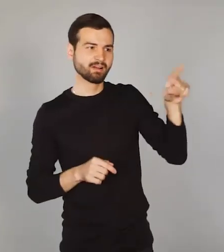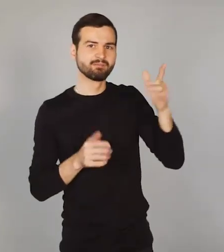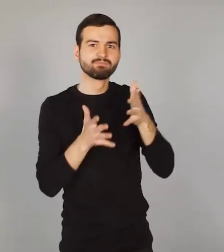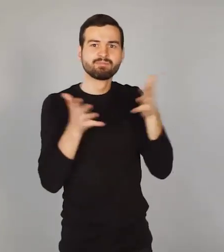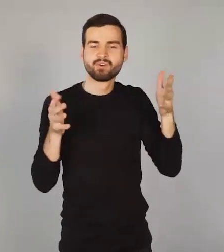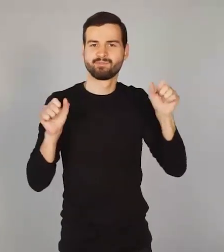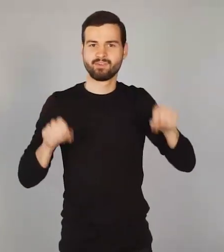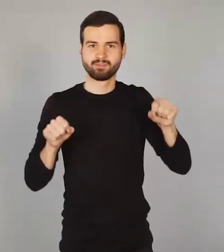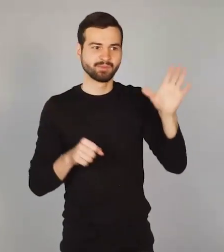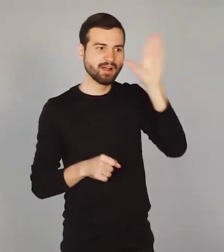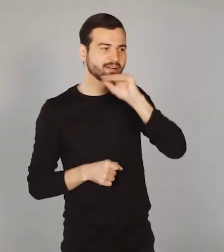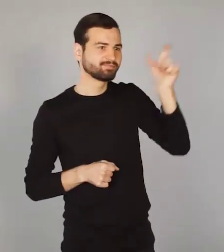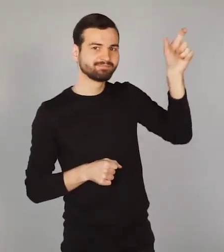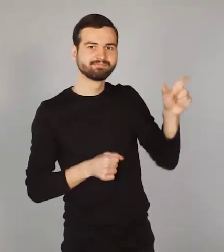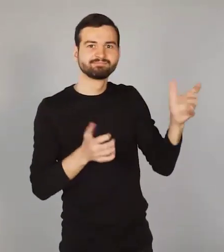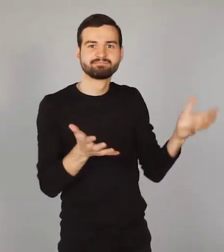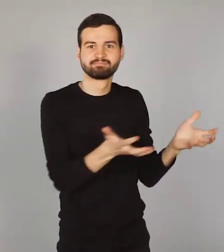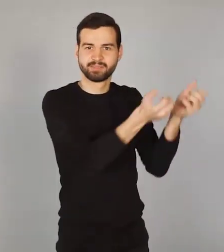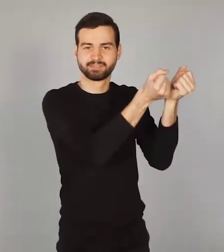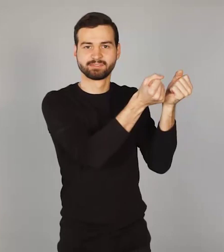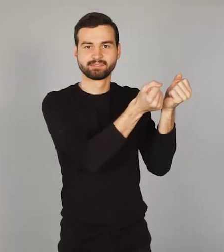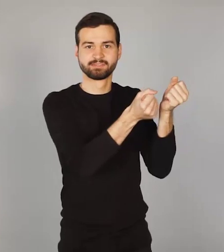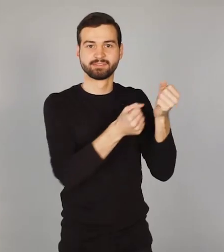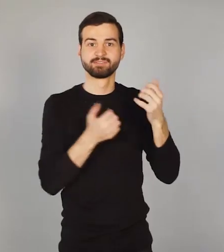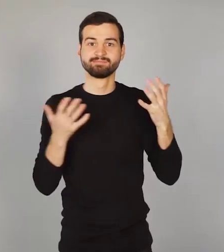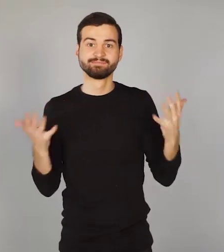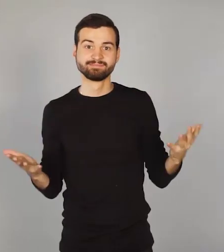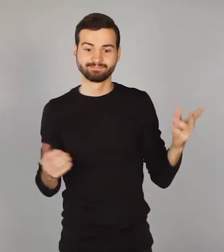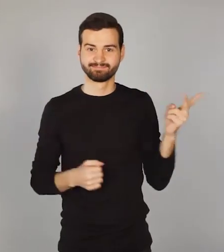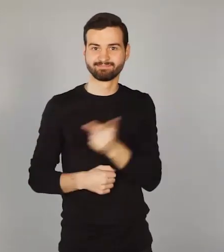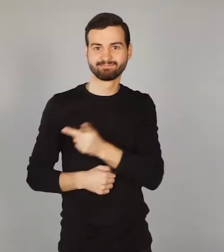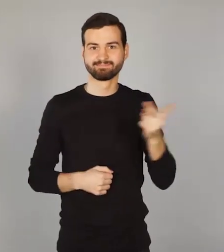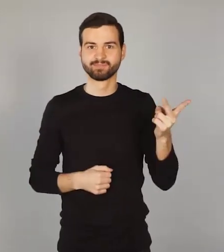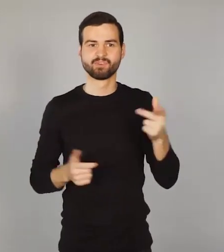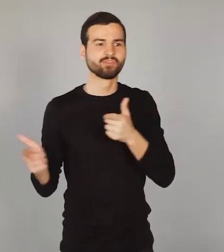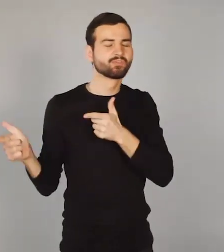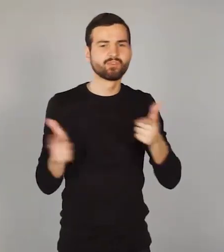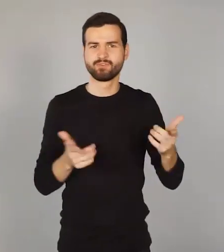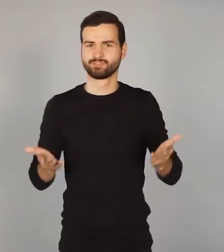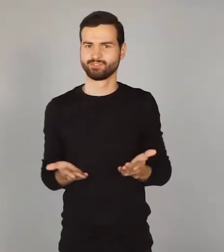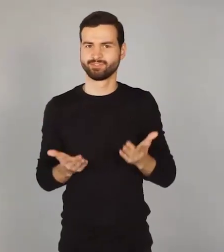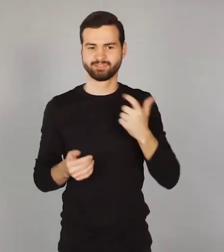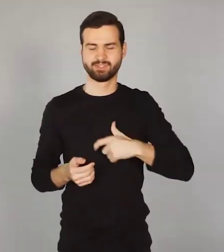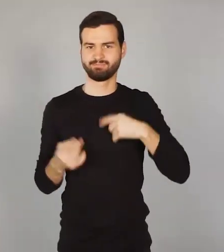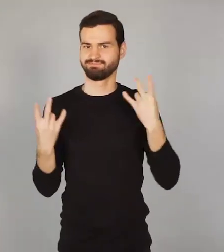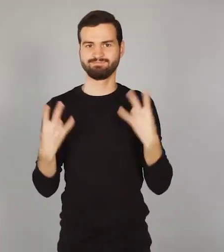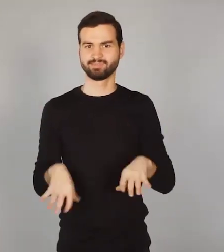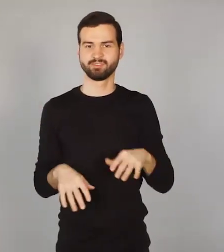у него больше надежды спастись. Они оба готовы пожертвовать собой